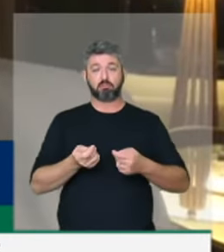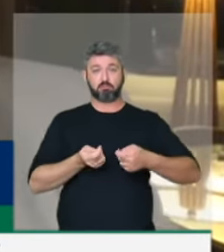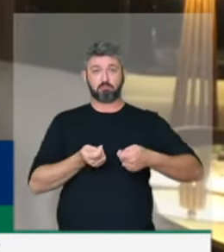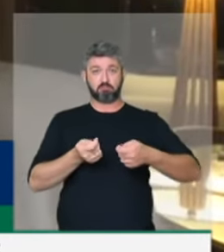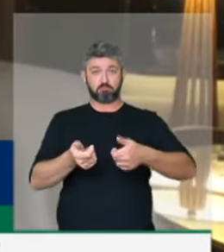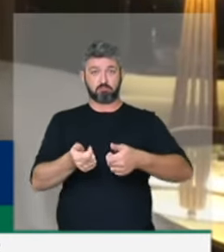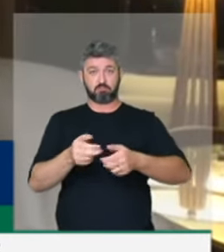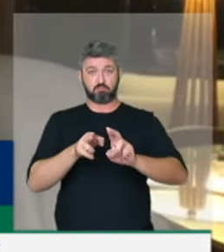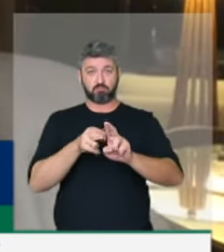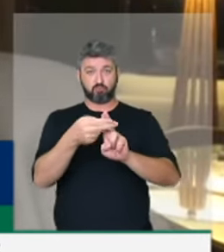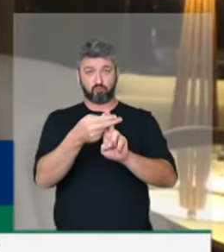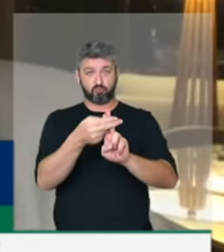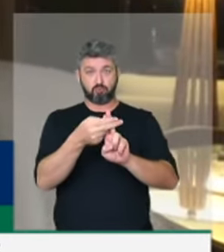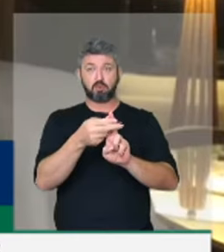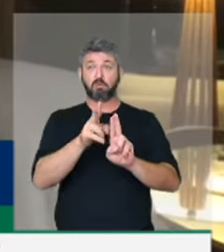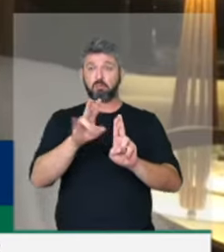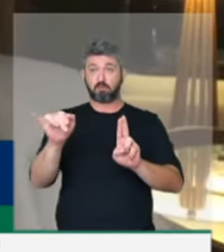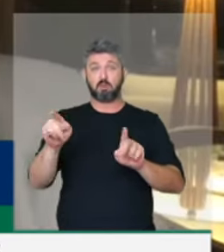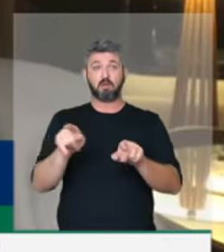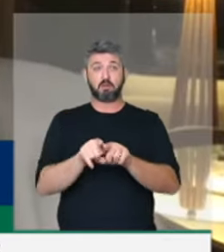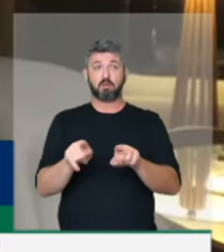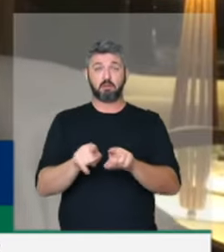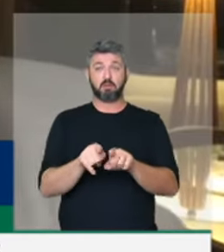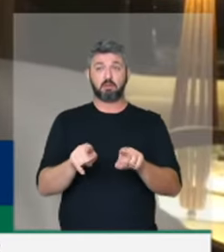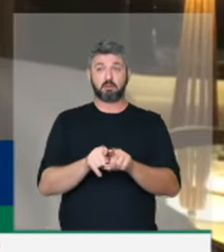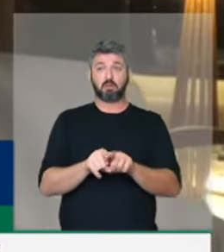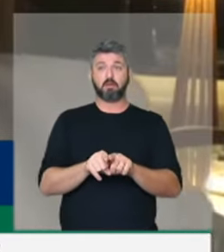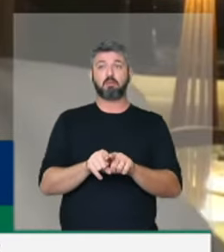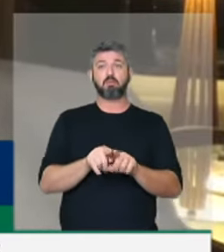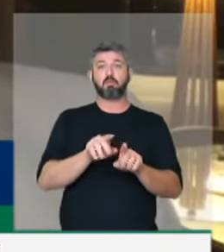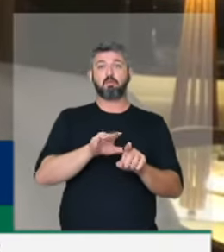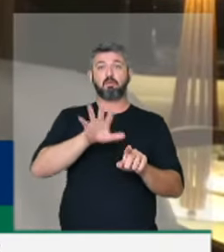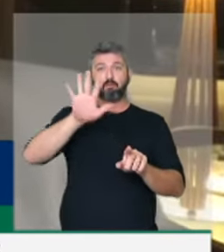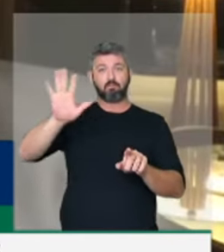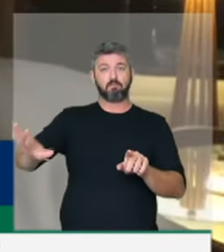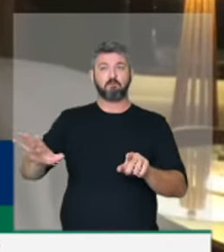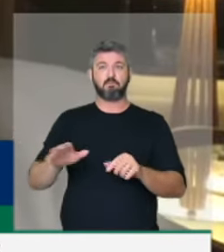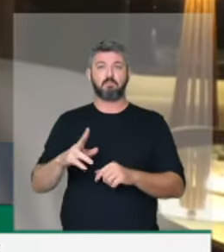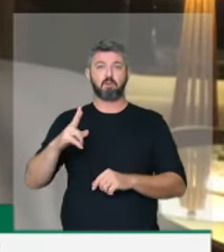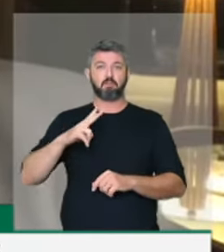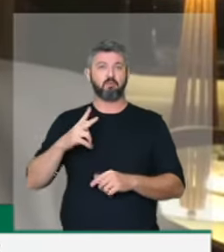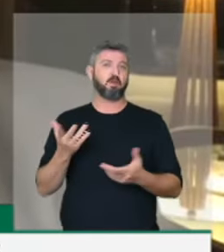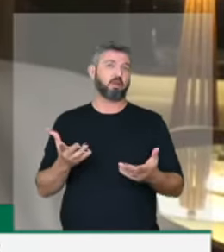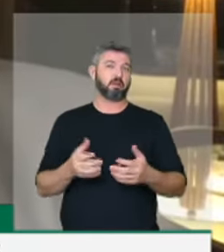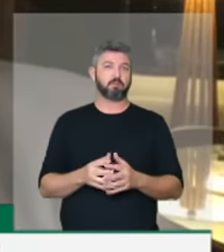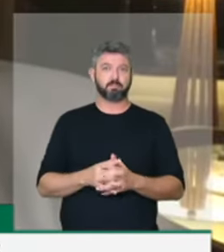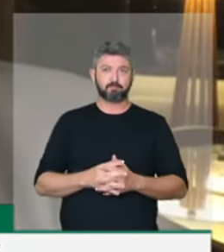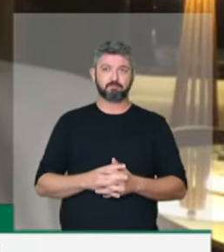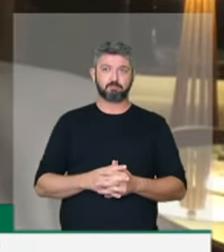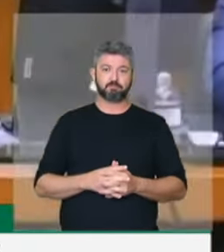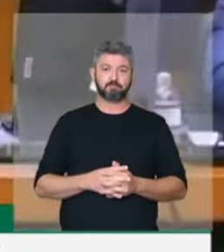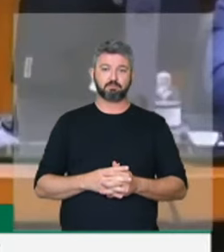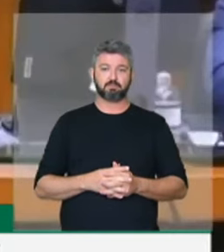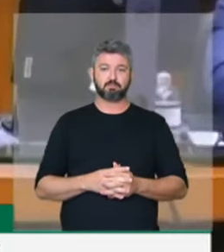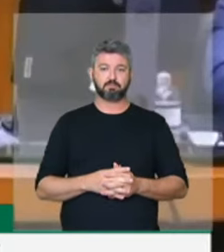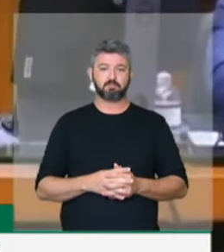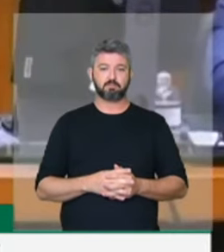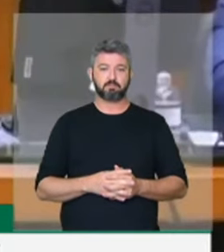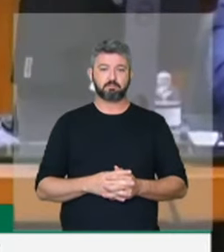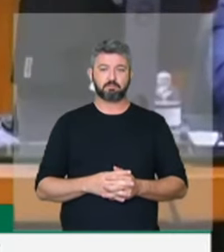AO SUS. FICARÃO DENTRO DAS UTIS. [DEPUTADO]: O DEM, SENHOR PRESIDENTE. [PRESIDENTE]: ESPERA UM MINUTINHO. COMO ENCAMINHA O DEM? -- [DEPUTADO]: SENHOR